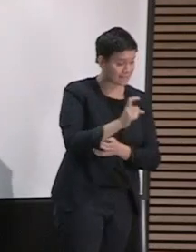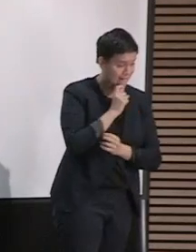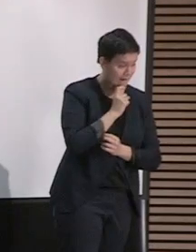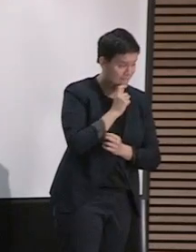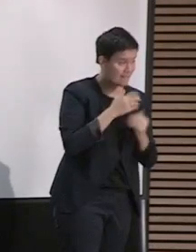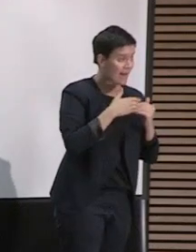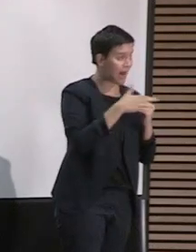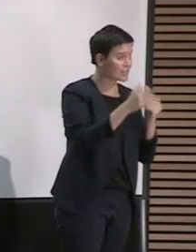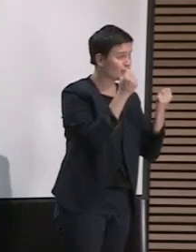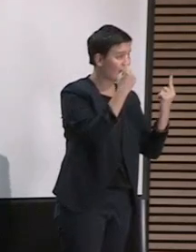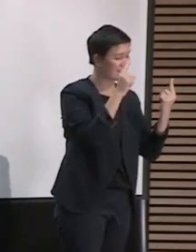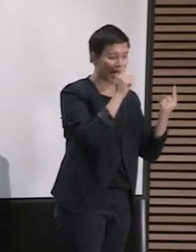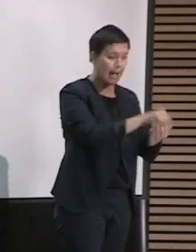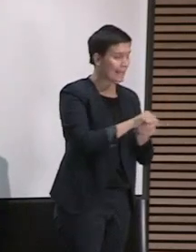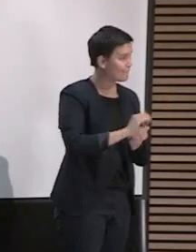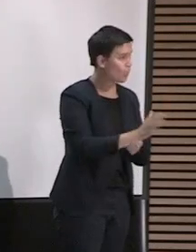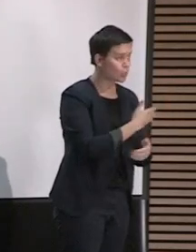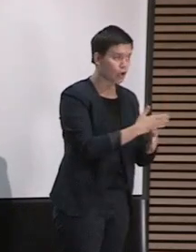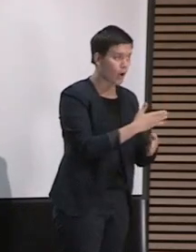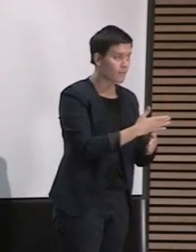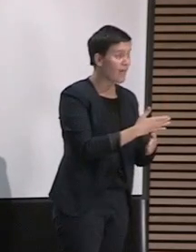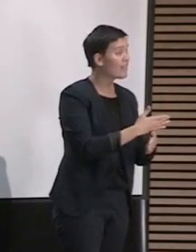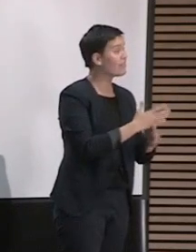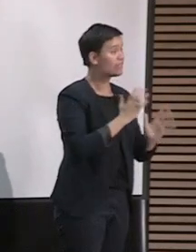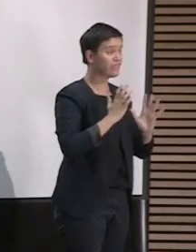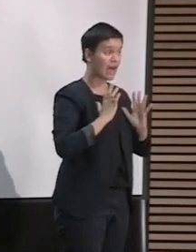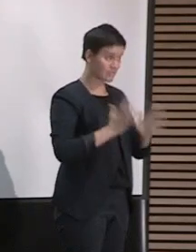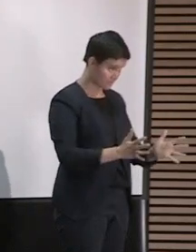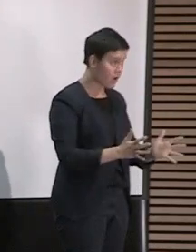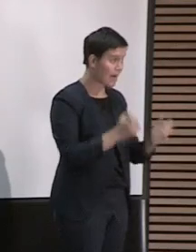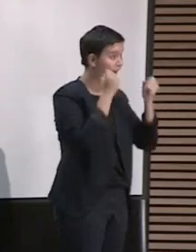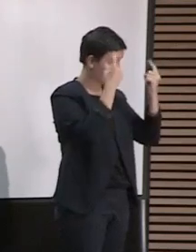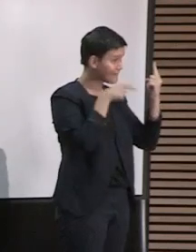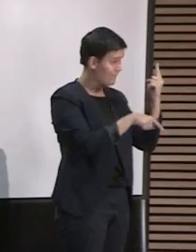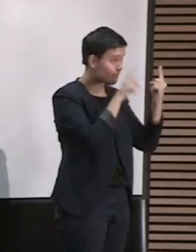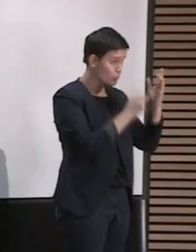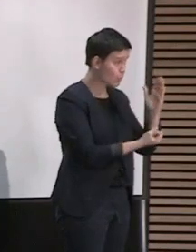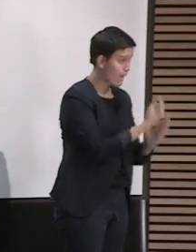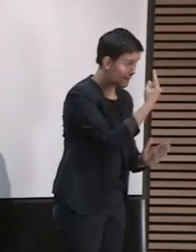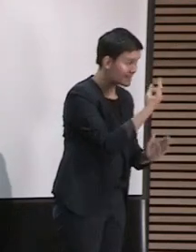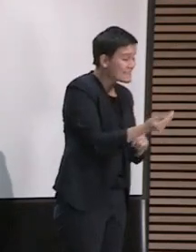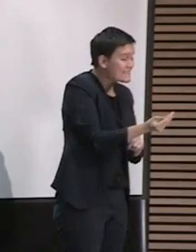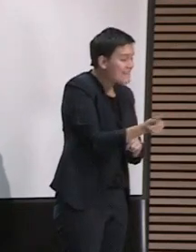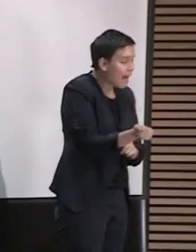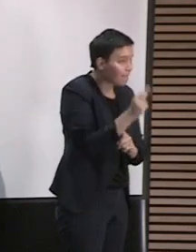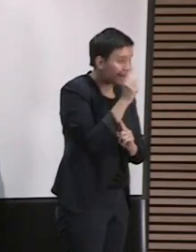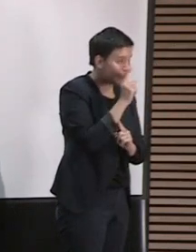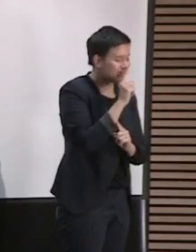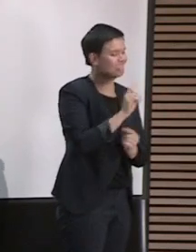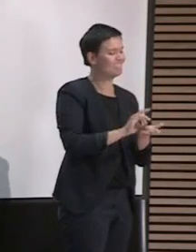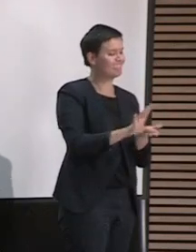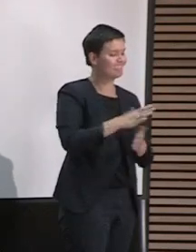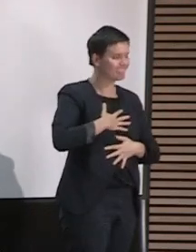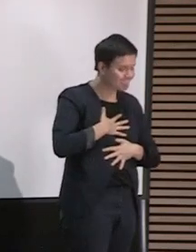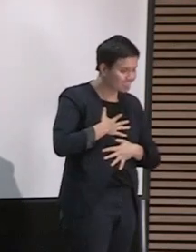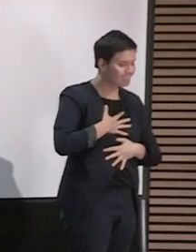Na, ko te tino korero, tika kia